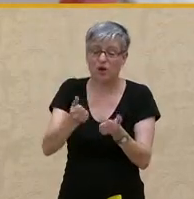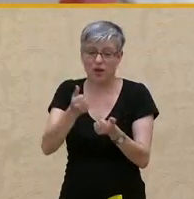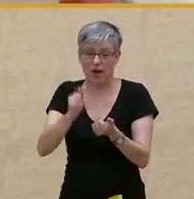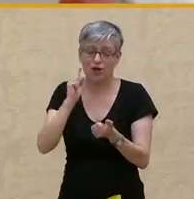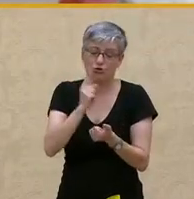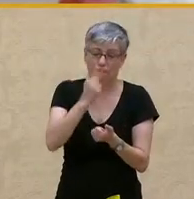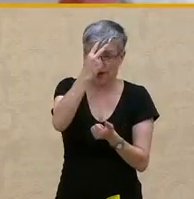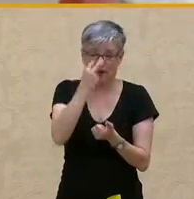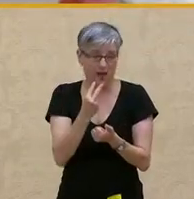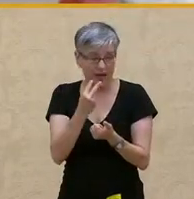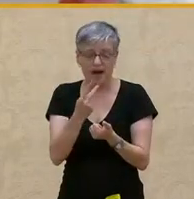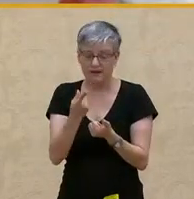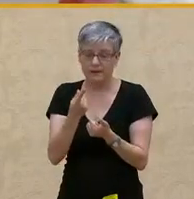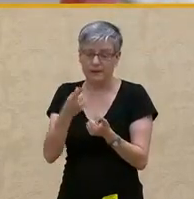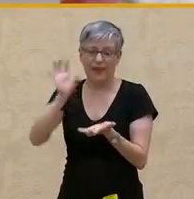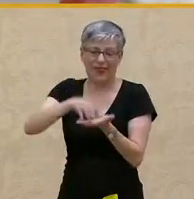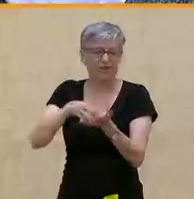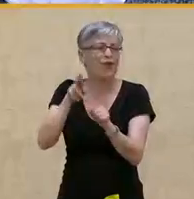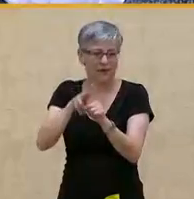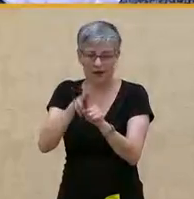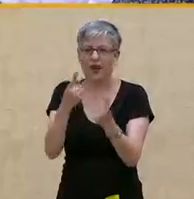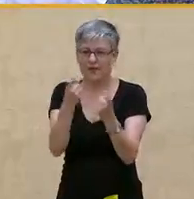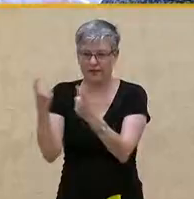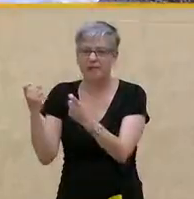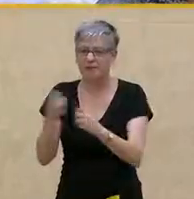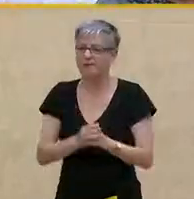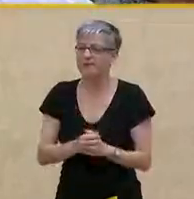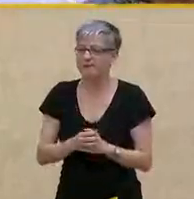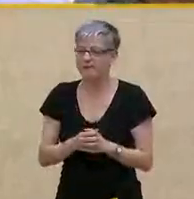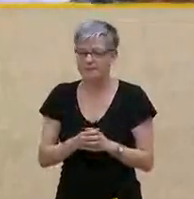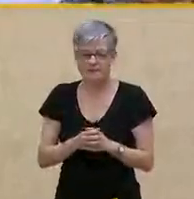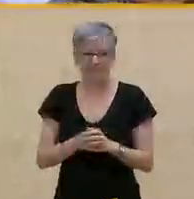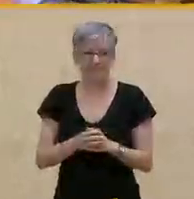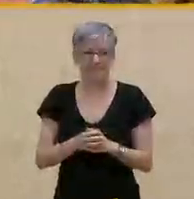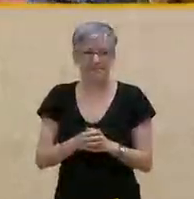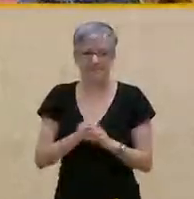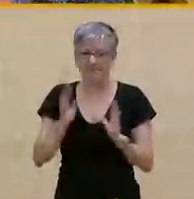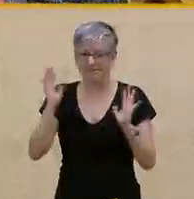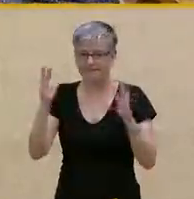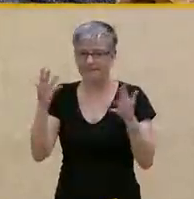en sordoceguera. -(Aplausos)